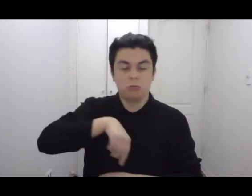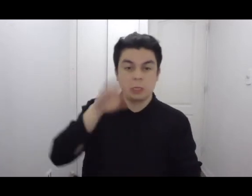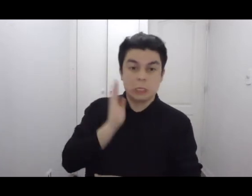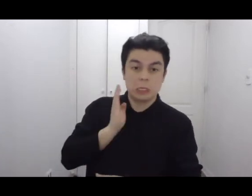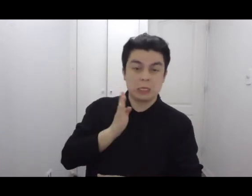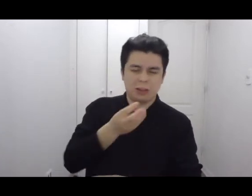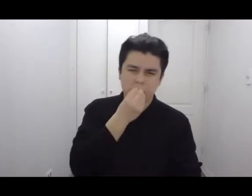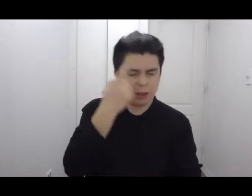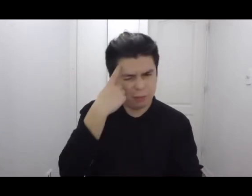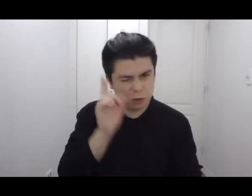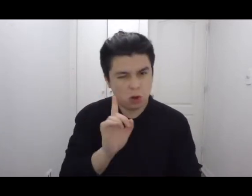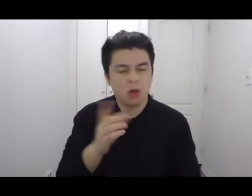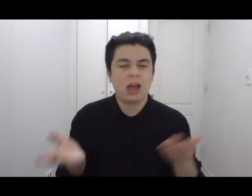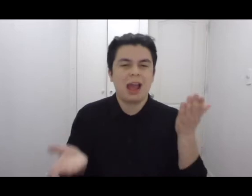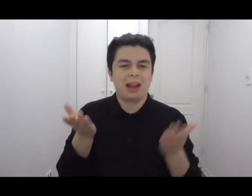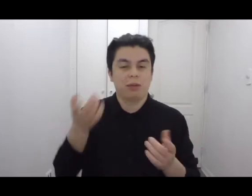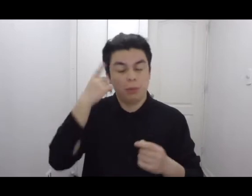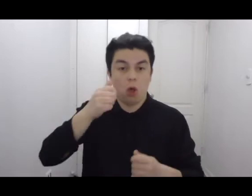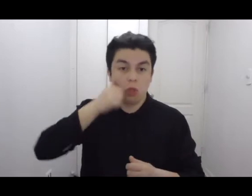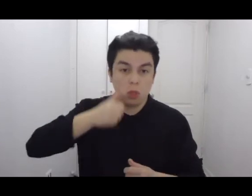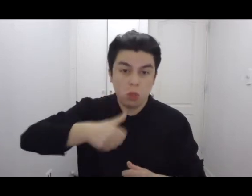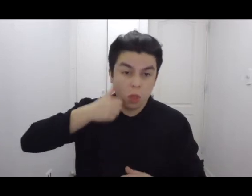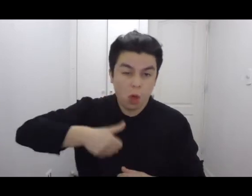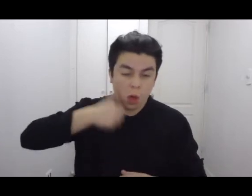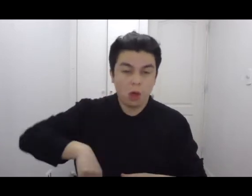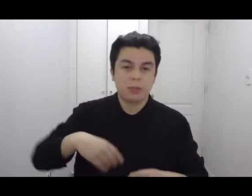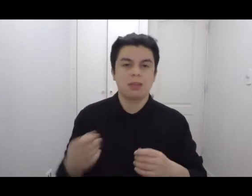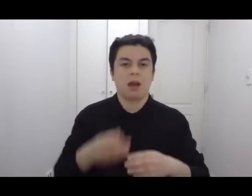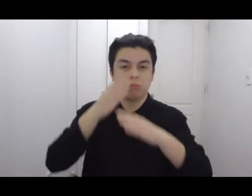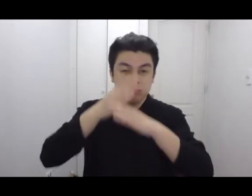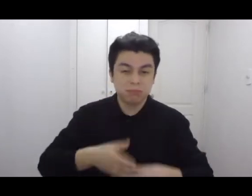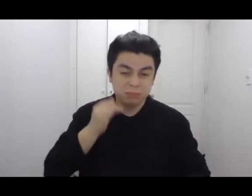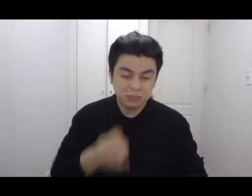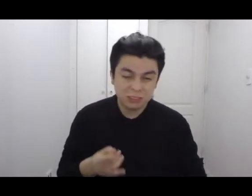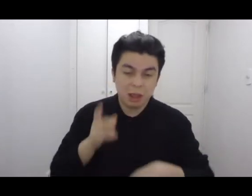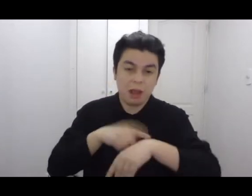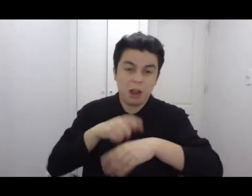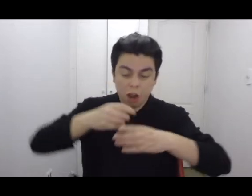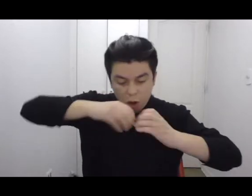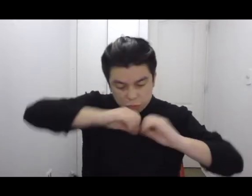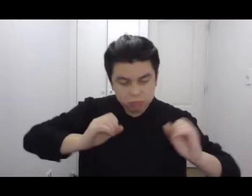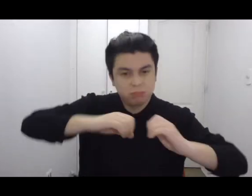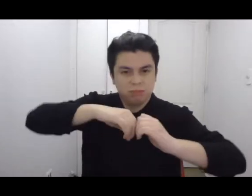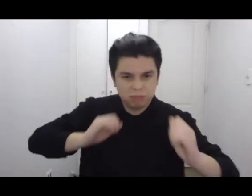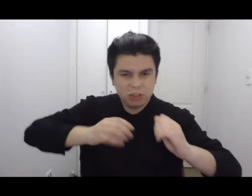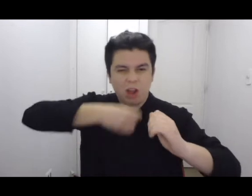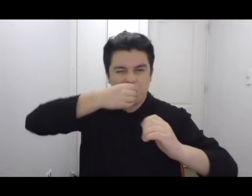y hay que equilibrar- pero no todos los días ni a cada rato, después viene el ejercicio